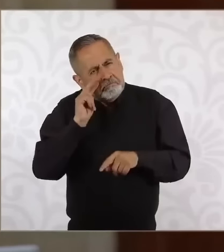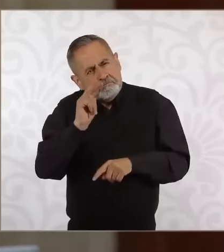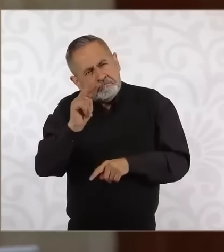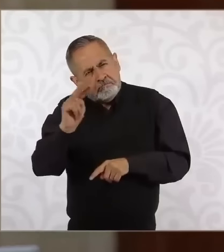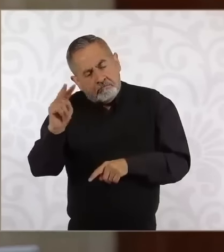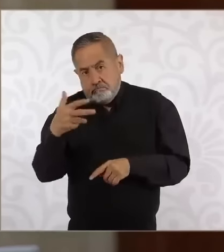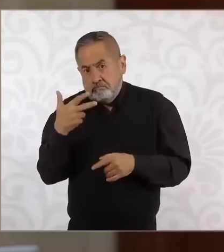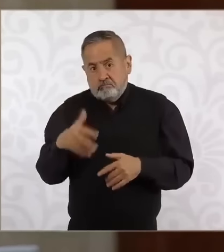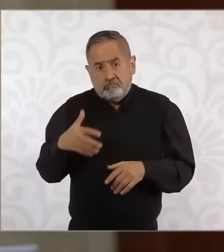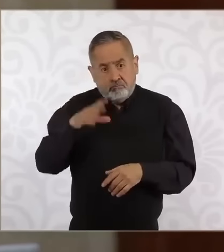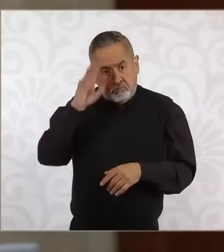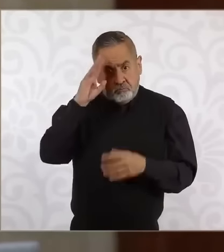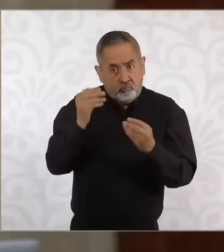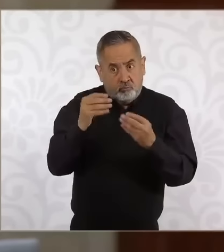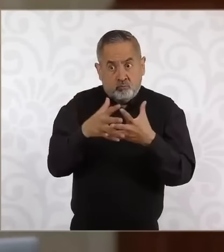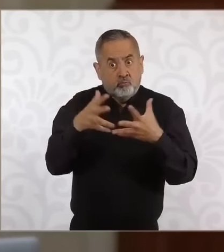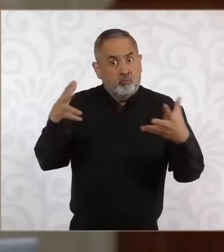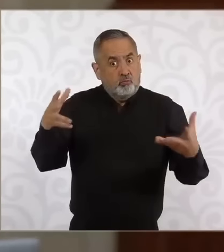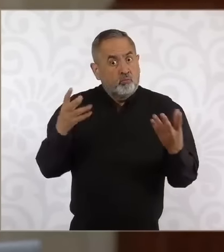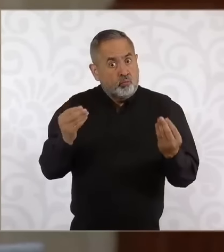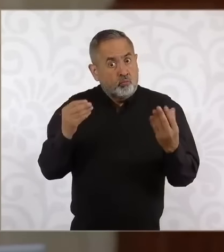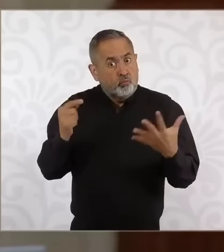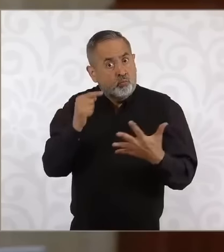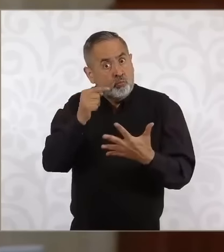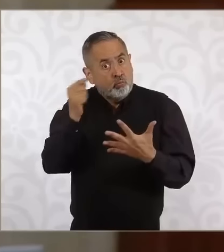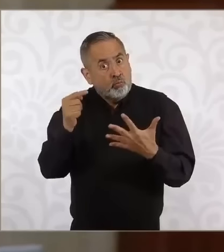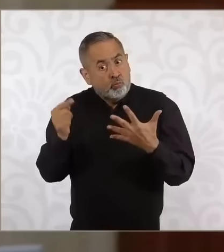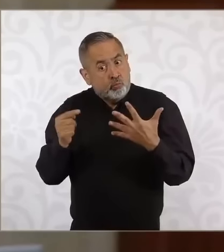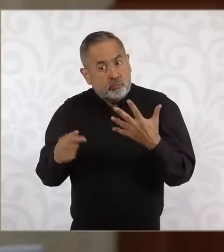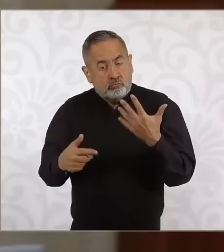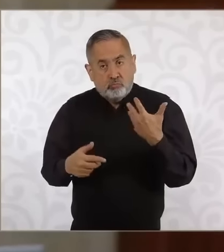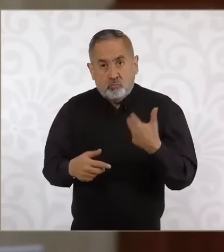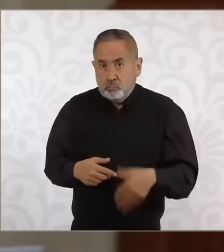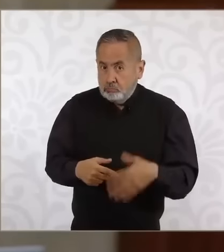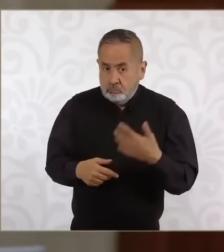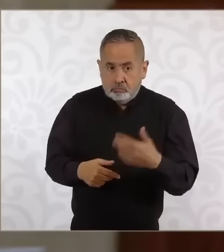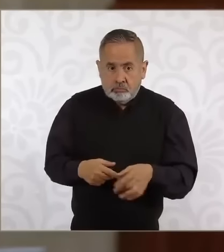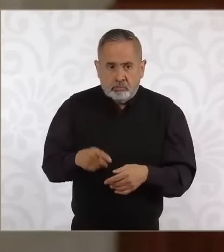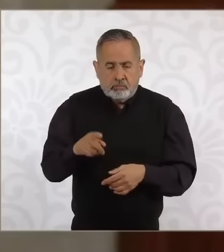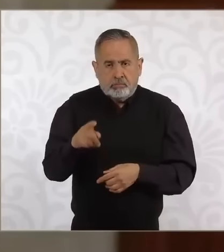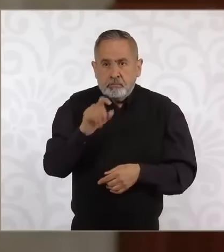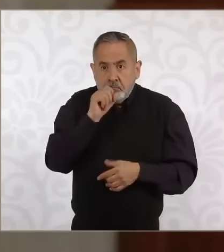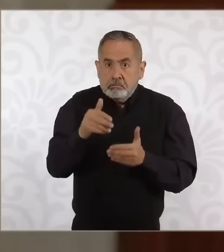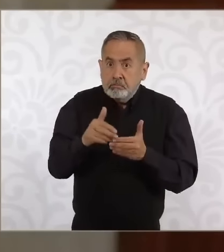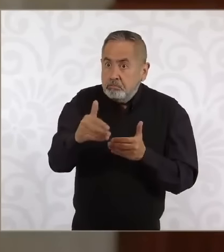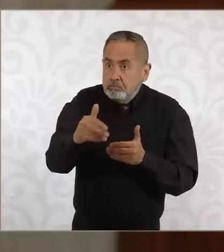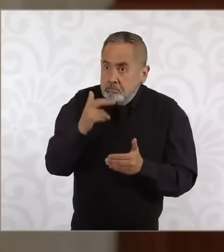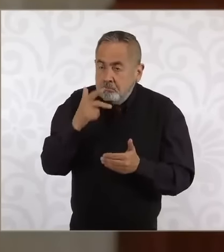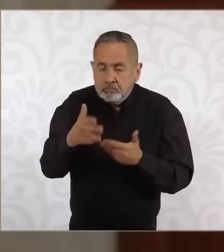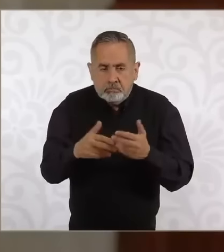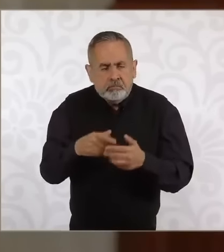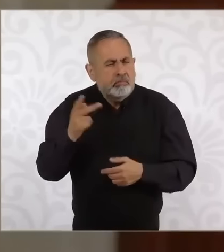es bastante eh todo lo que se ha ilustrado eh los incluso los adelantos. Eh se tiene cuantificado